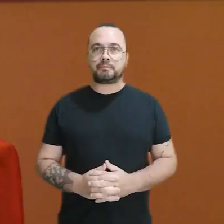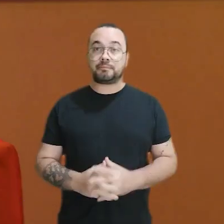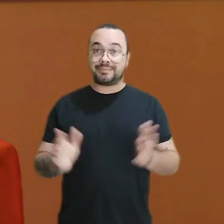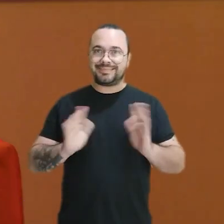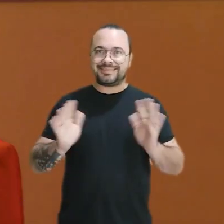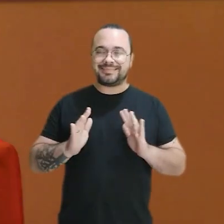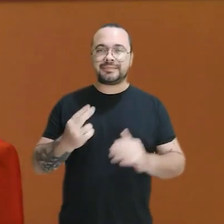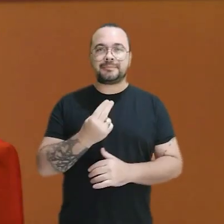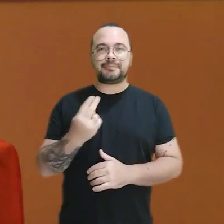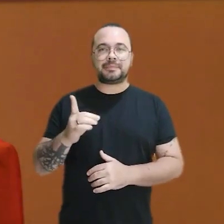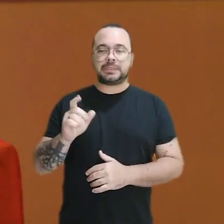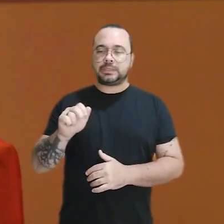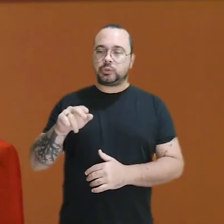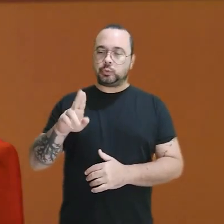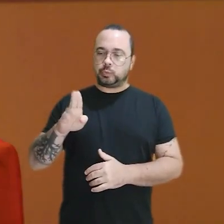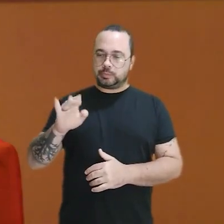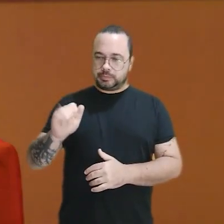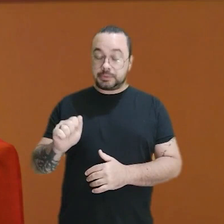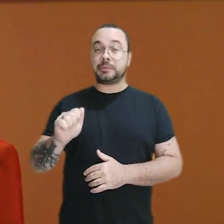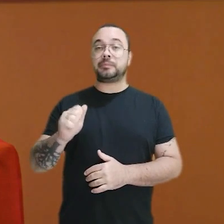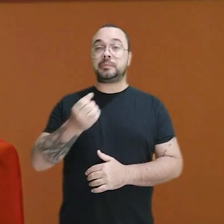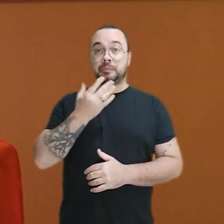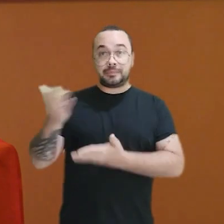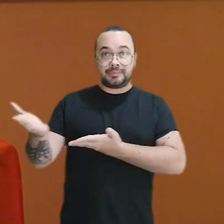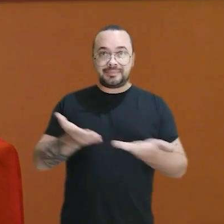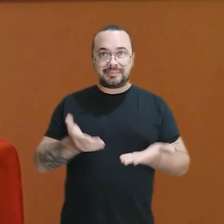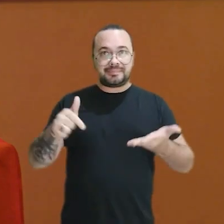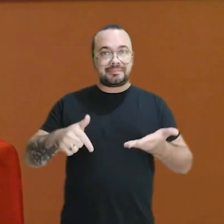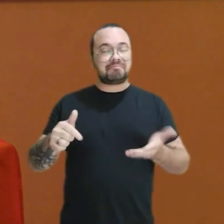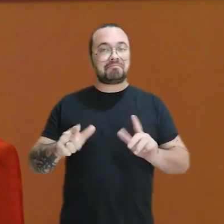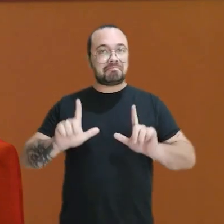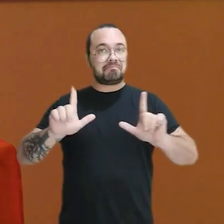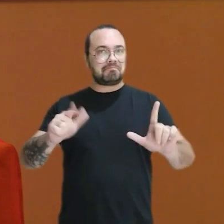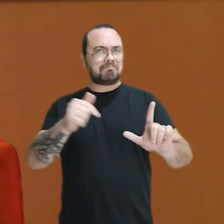Oi, gente, eu sou a Danubia Lauro, sejam muito bem-vindos ao "Comediando", um programa que perde o amigo, mas não perde